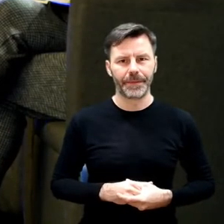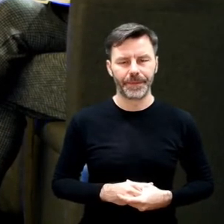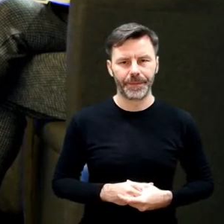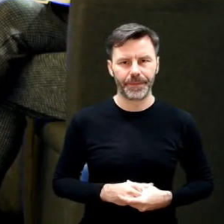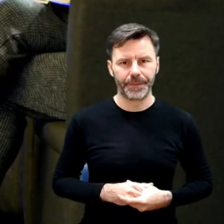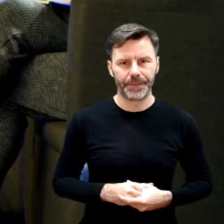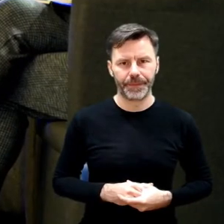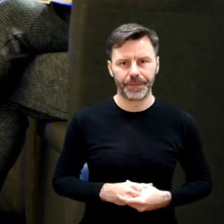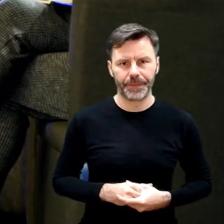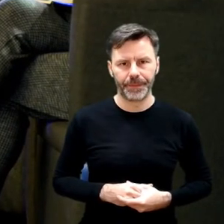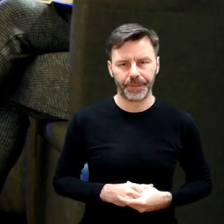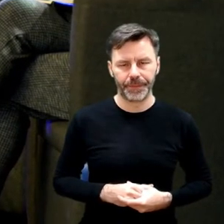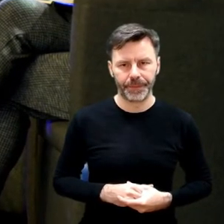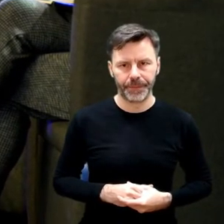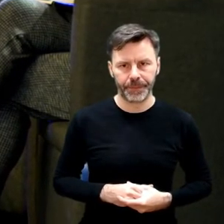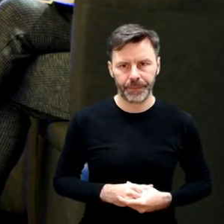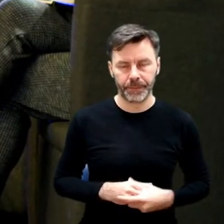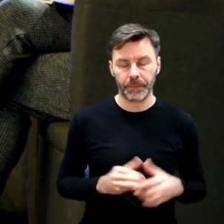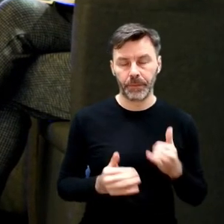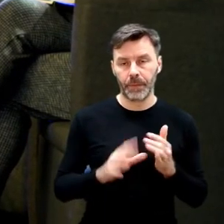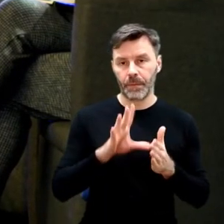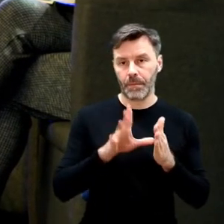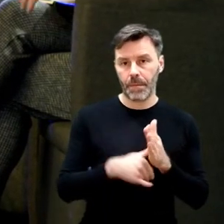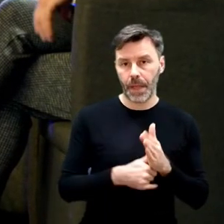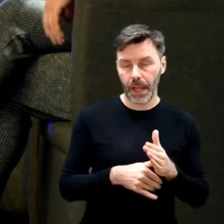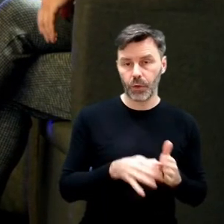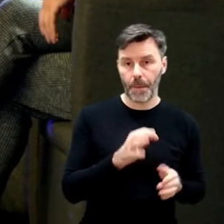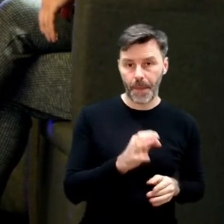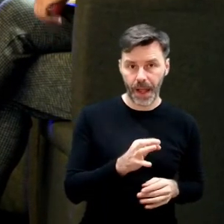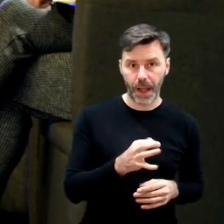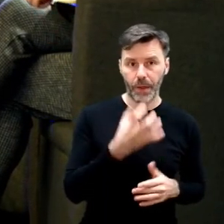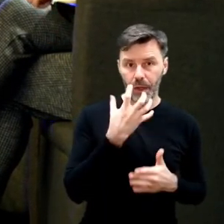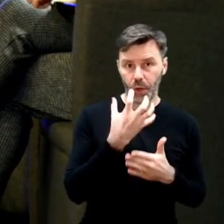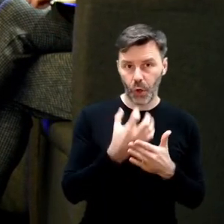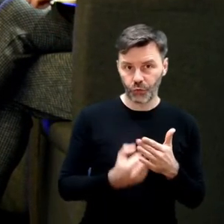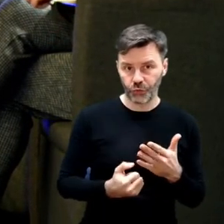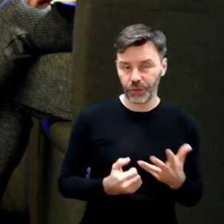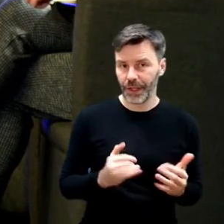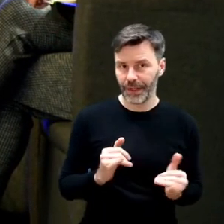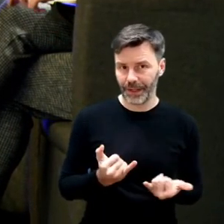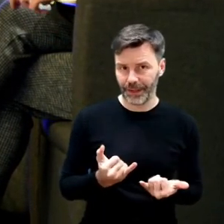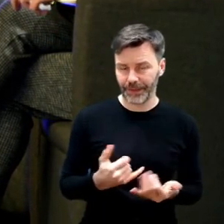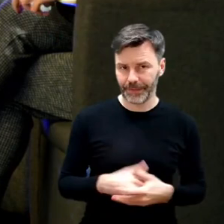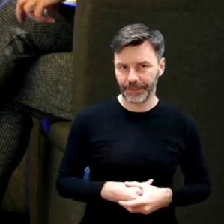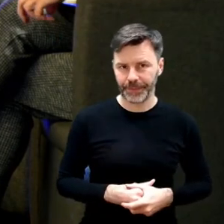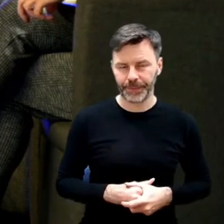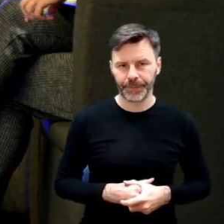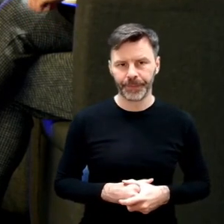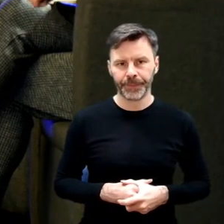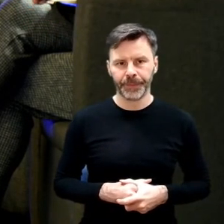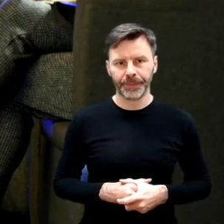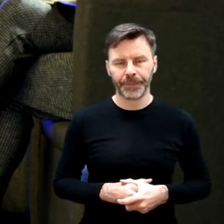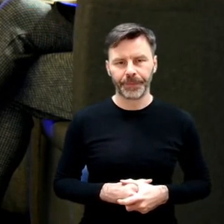powstające w małych i średnich miastach mogły z tego skorzystać? Tak jak w każdym budownictwie nie ma jednej ceny.